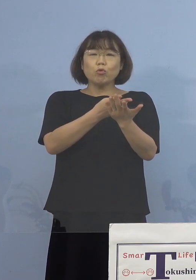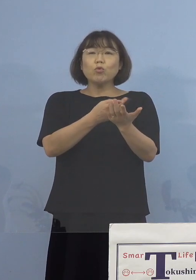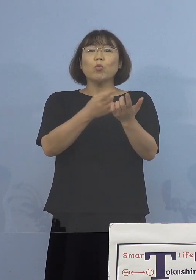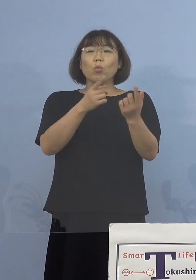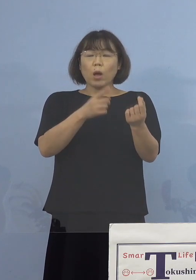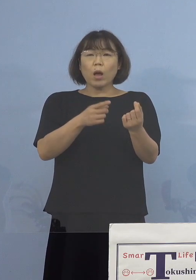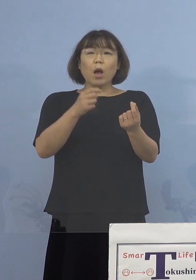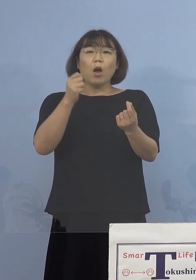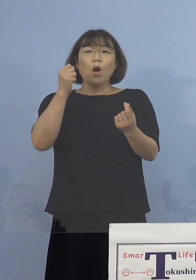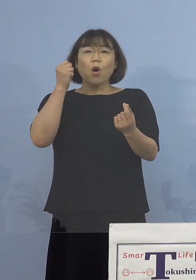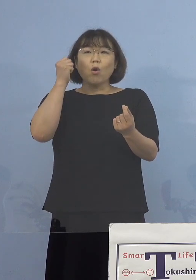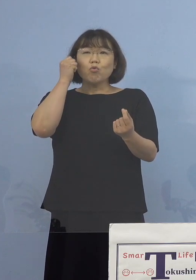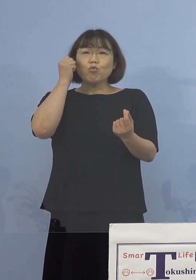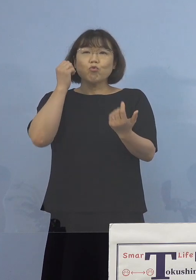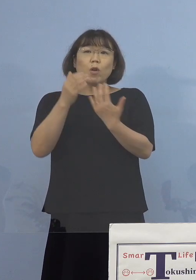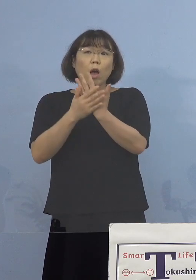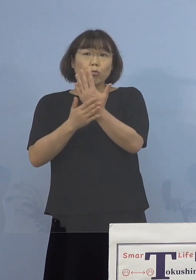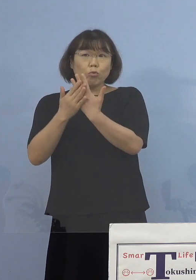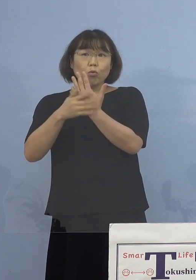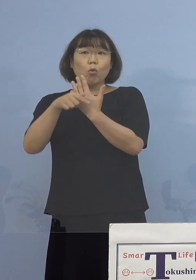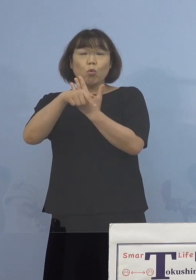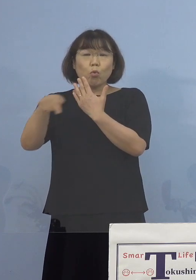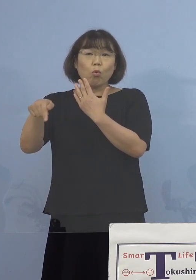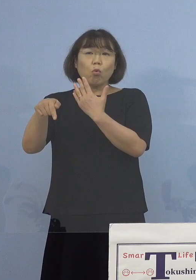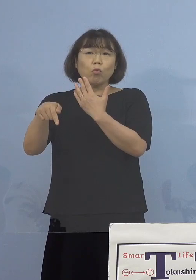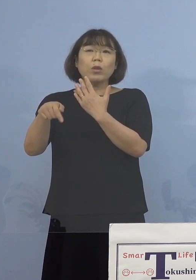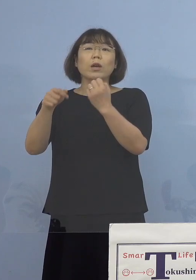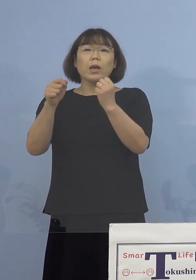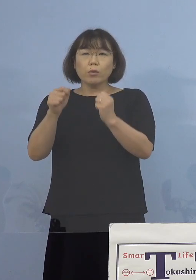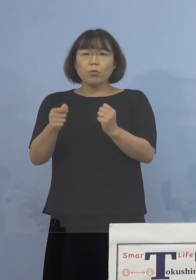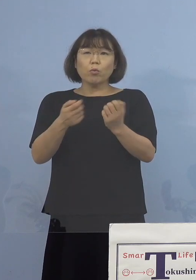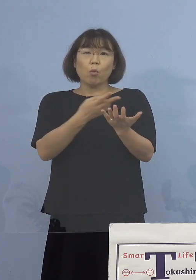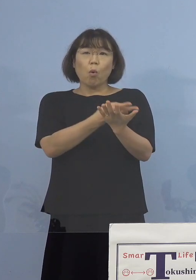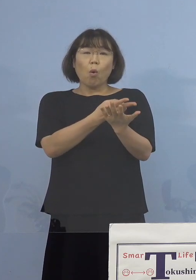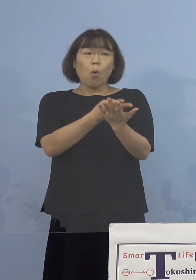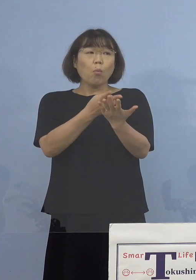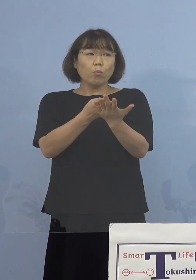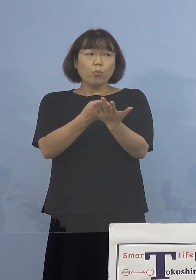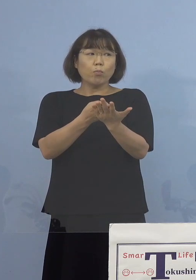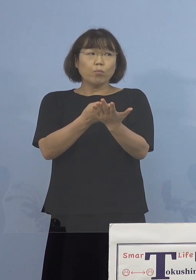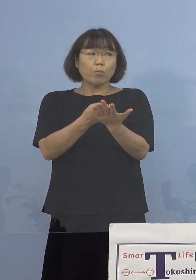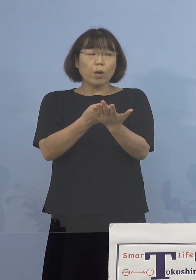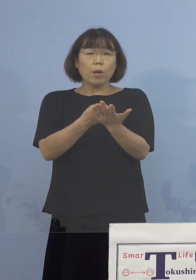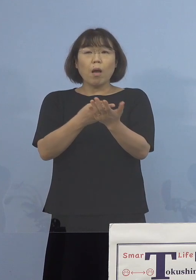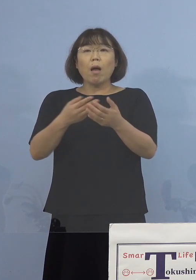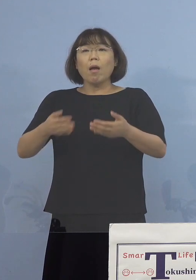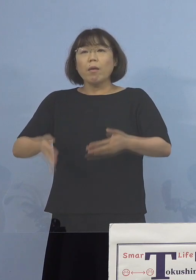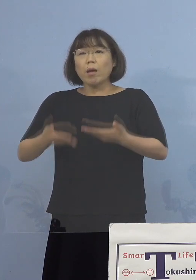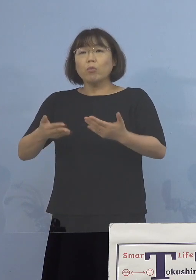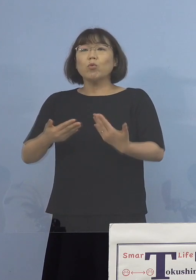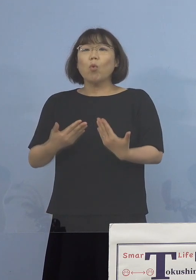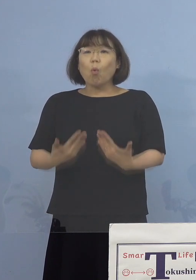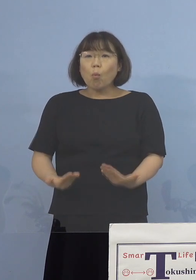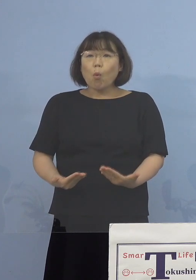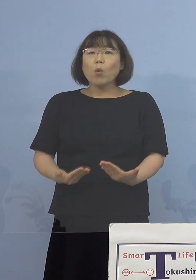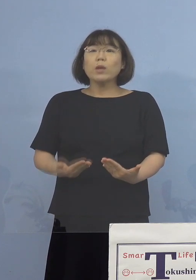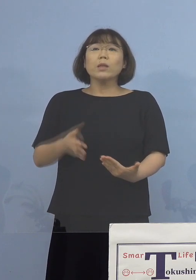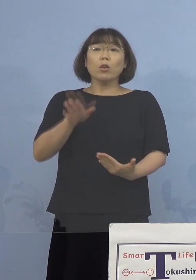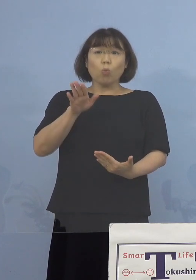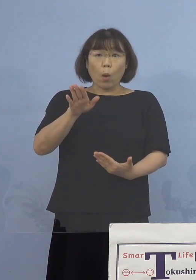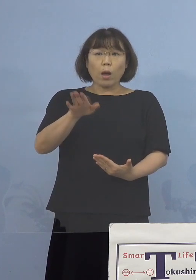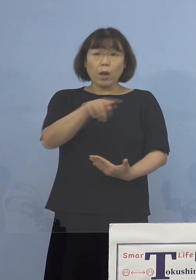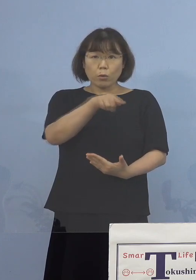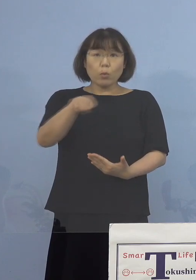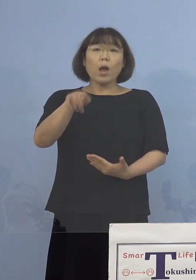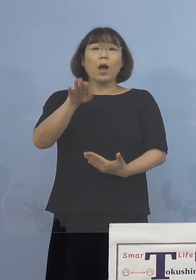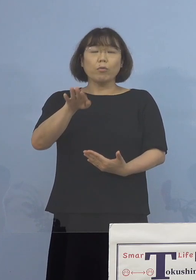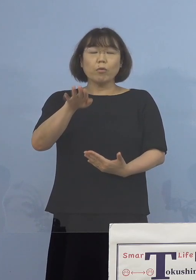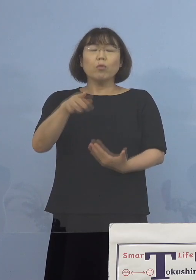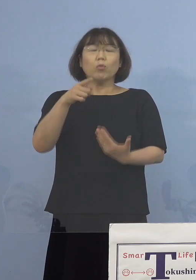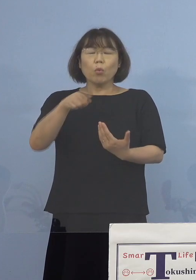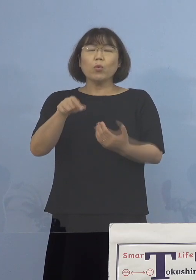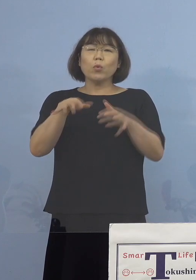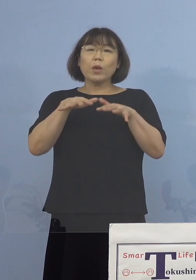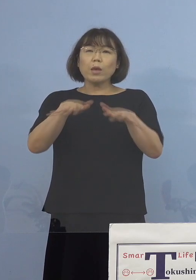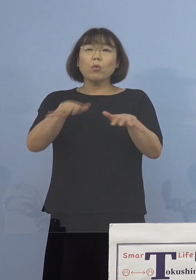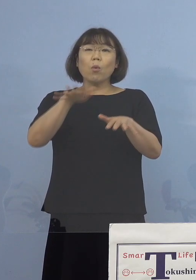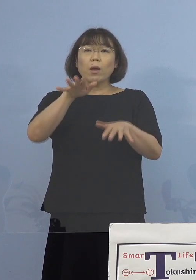出てくると、それだけ病床の病状が悪い、重い というのは一つ大きな影響はありますけれども